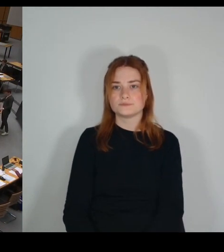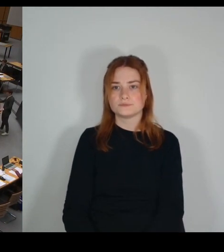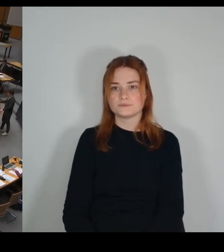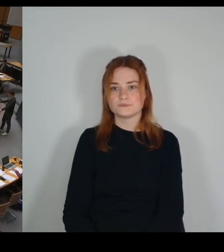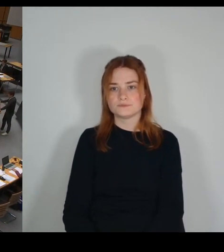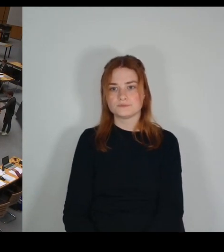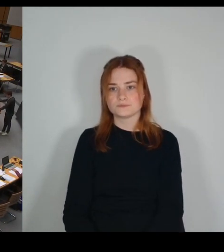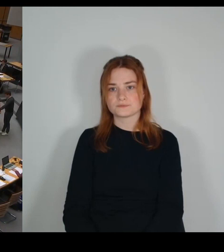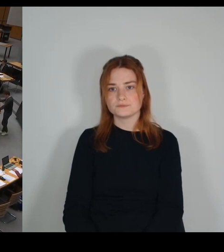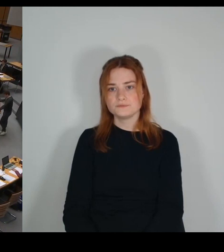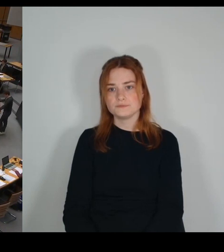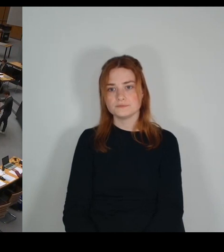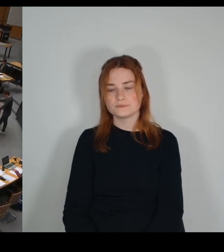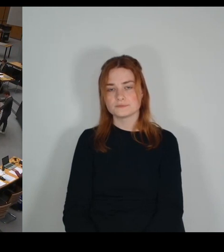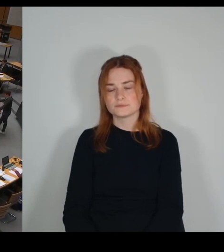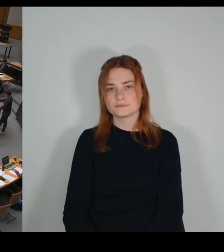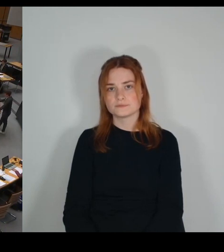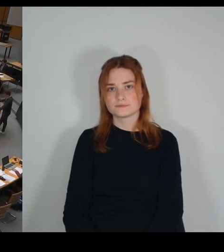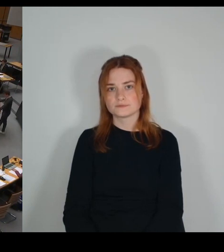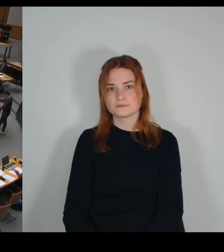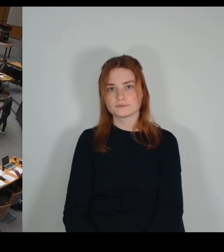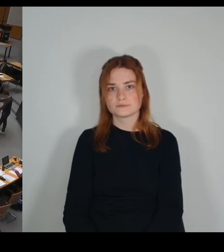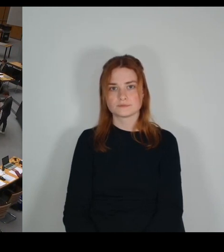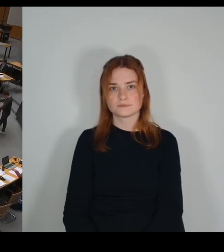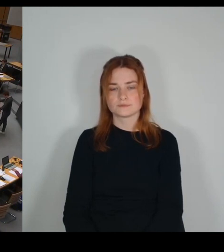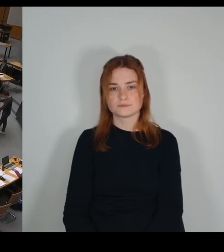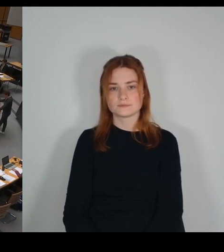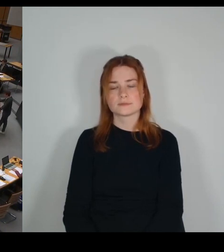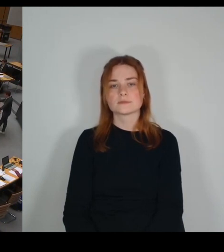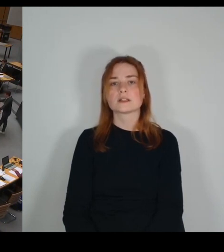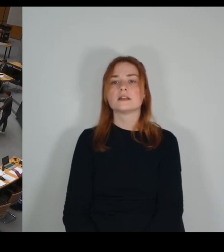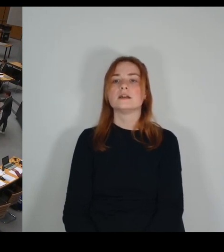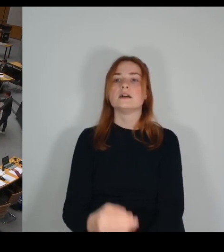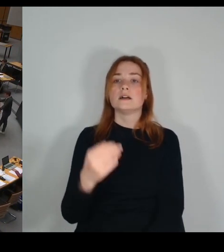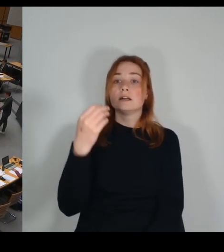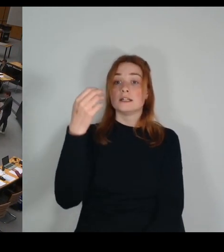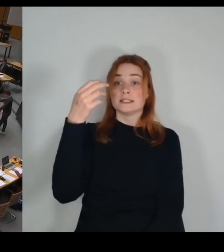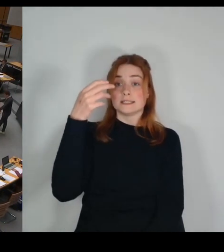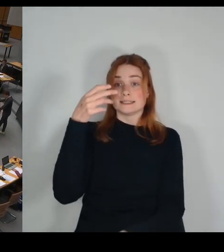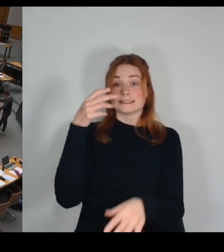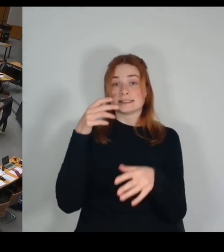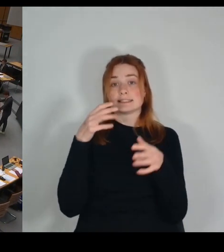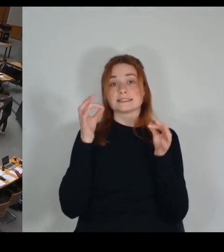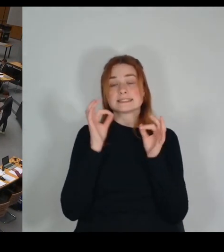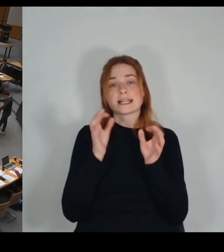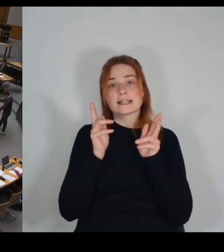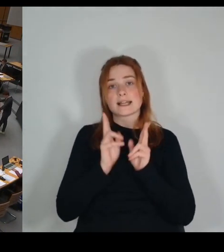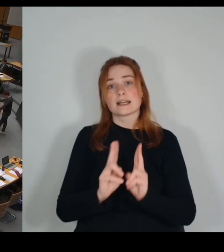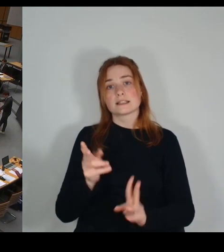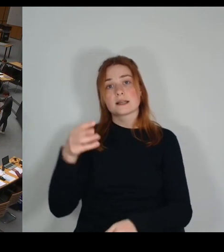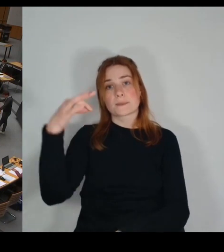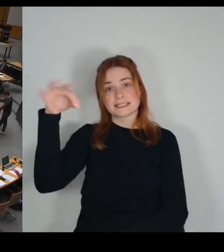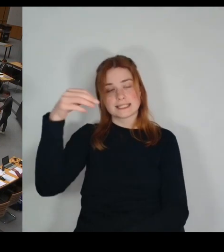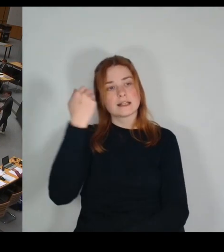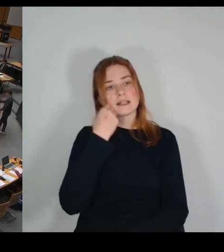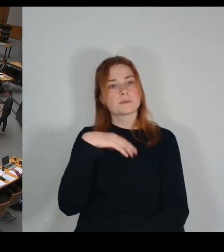Sehr geehrte Präsidentin Meine Damen und Herren! Es ist korrekt. Herr Maaz hat es gesagt. Die Schleierfahndung wurde von Rot rot.